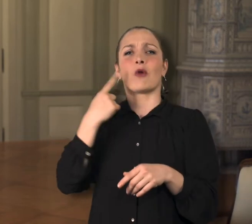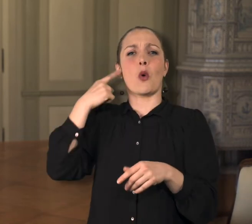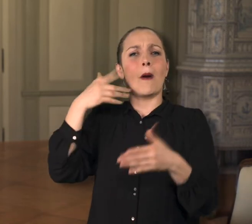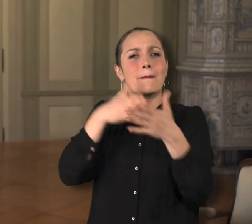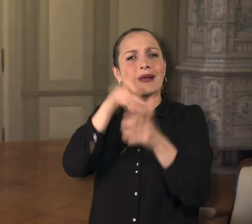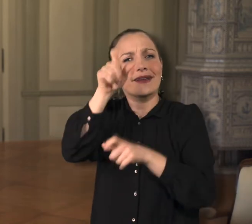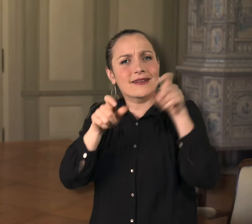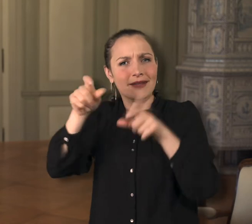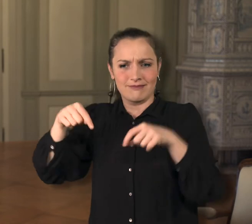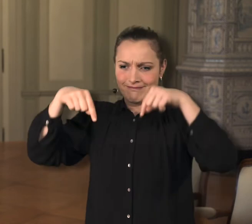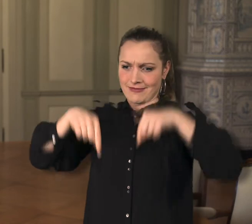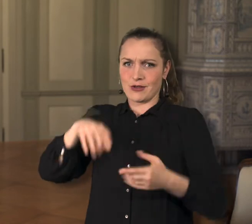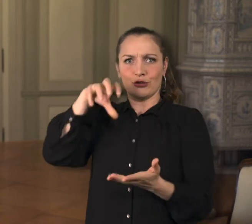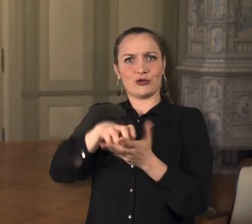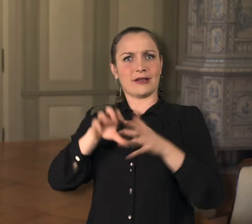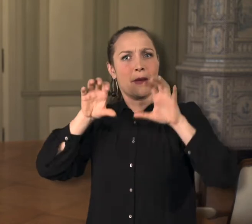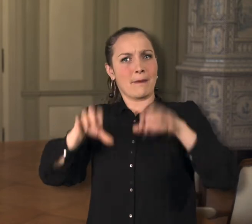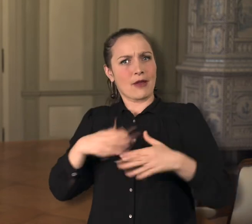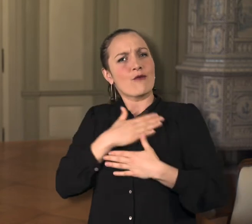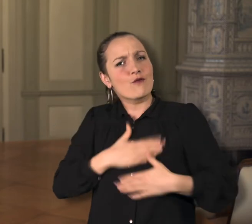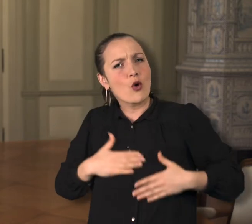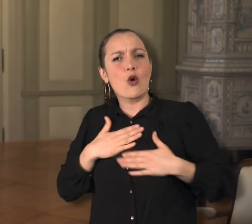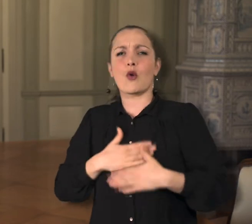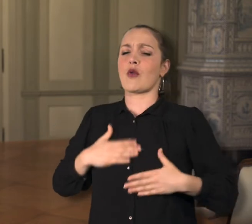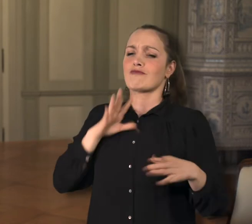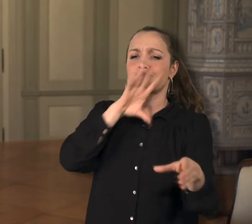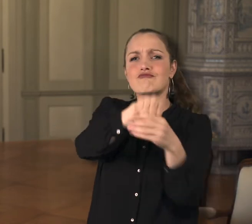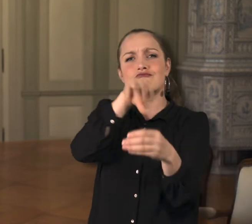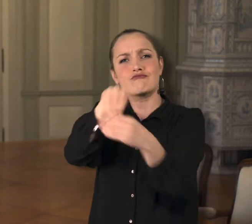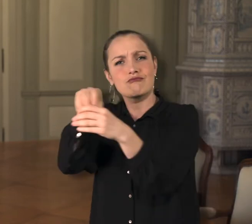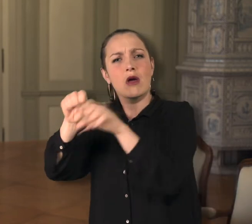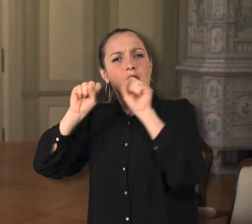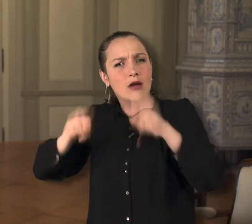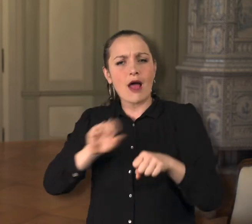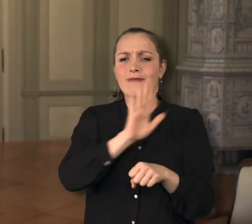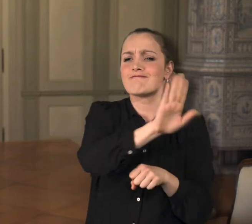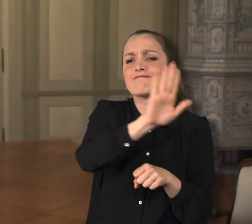am städtischen Leben teilnehmen und ihr eigenes Leben selbständig gestalten können.